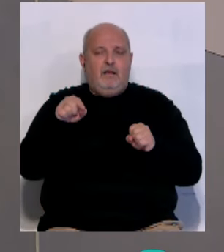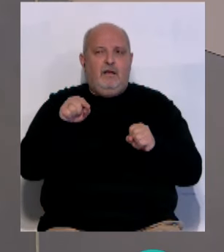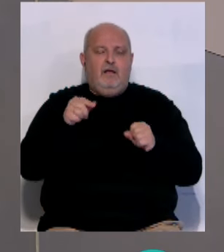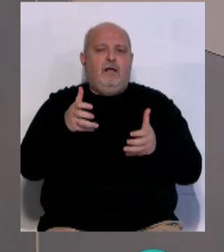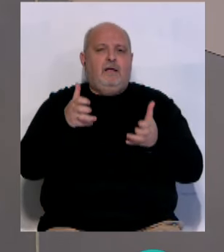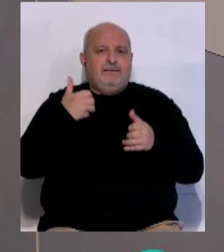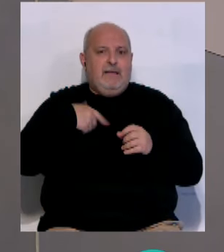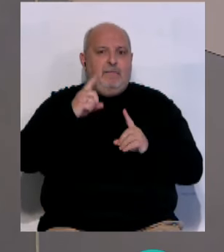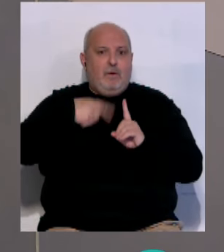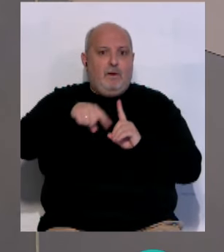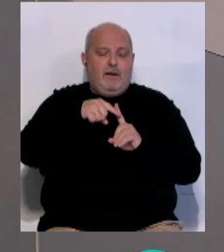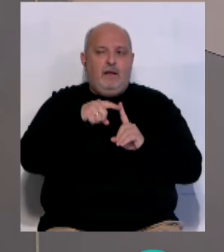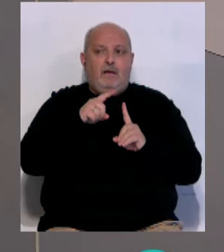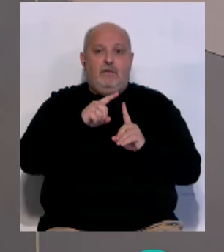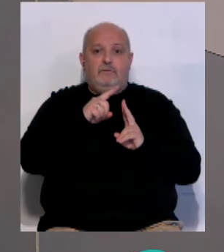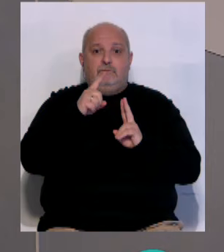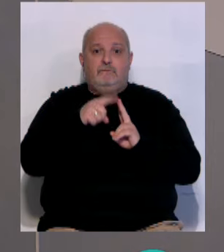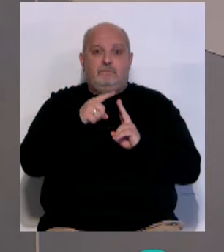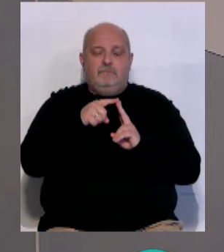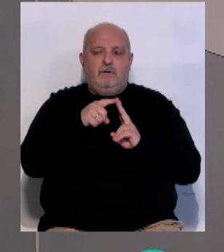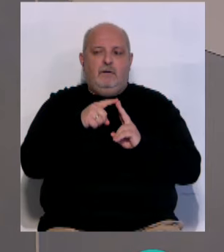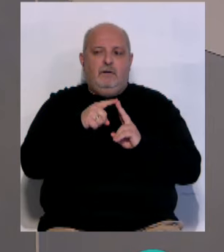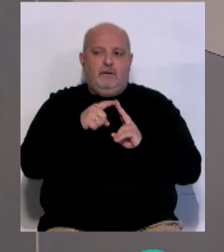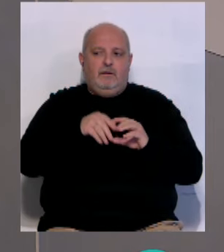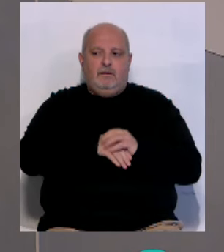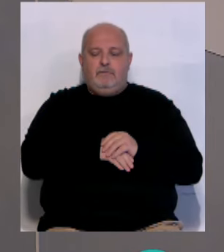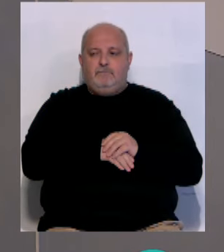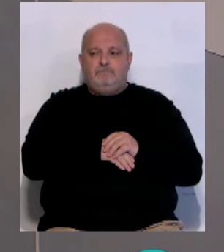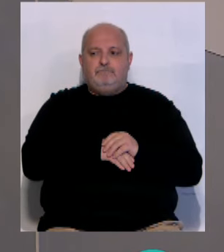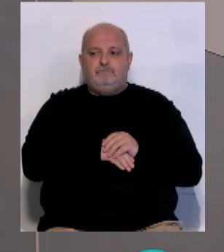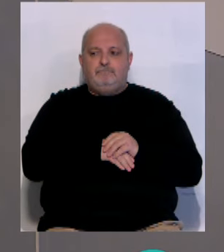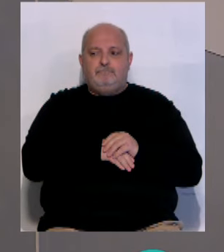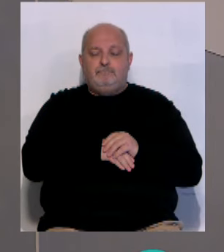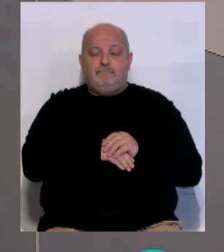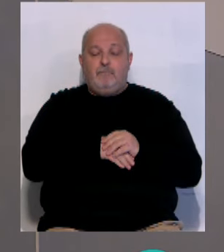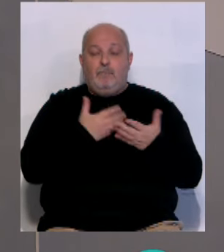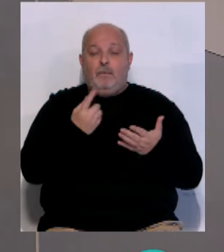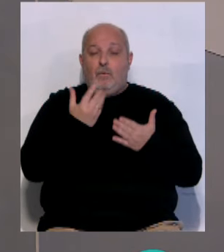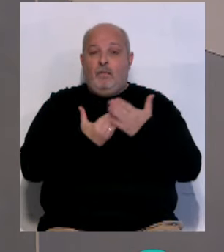vuelta y ha metido de lleno a los amarillos en en problemas y en un día como hoy en el que la